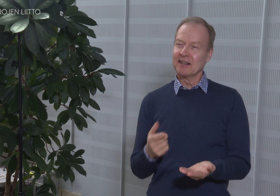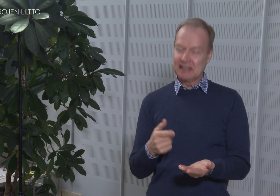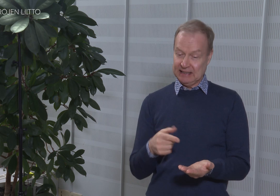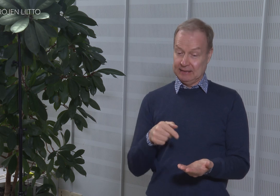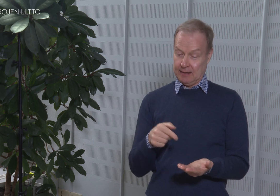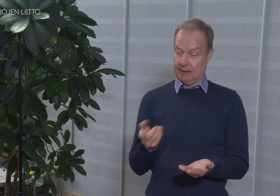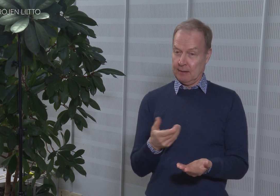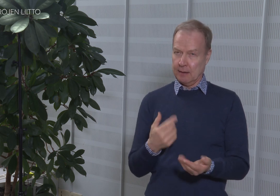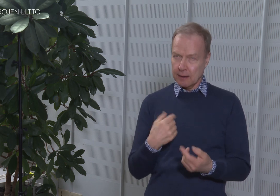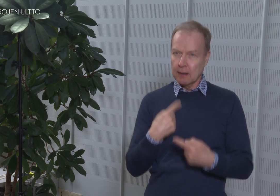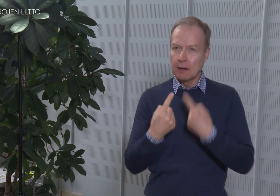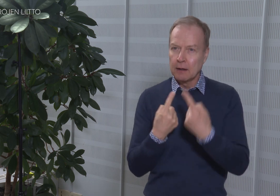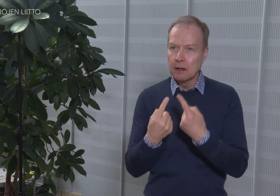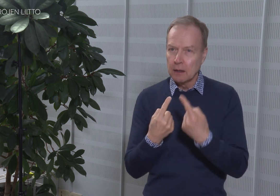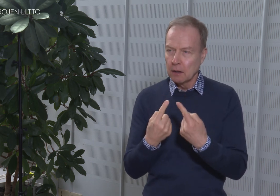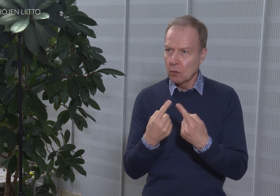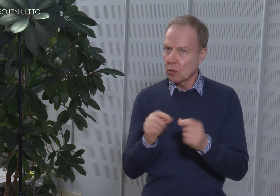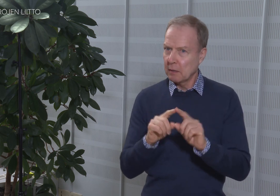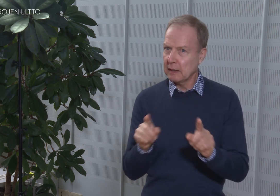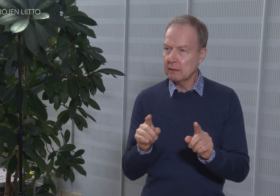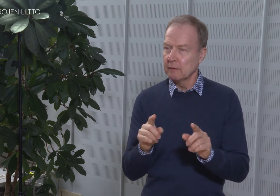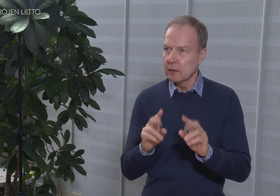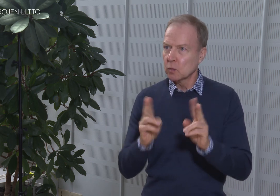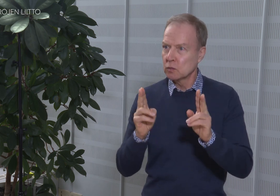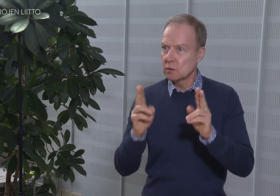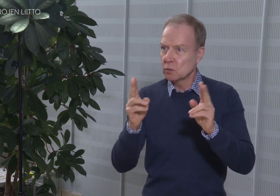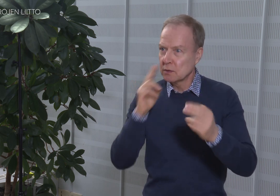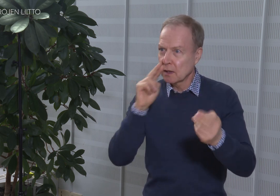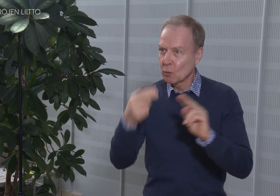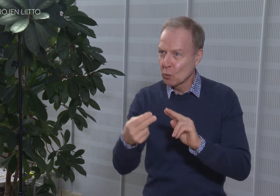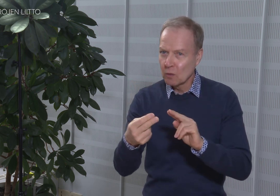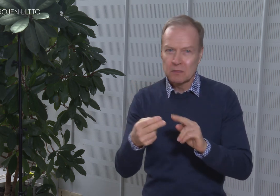Näiden myötä on tullut esille koko ajan uusia näkökulmia siitä, -